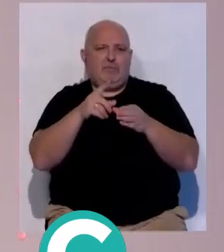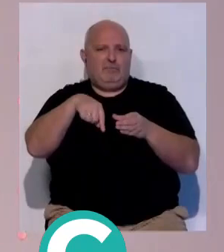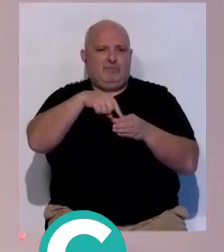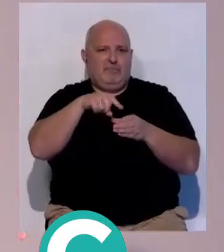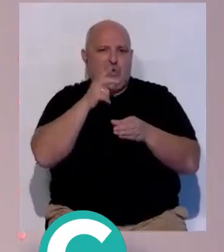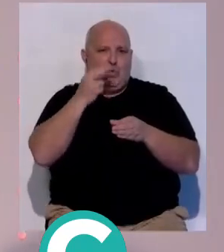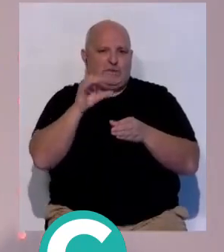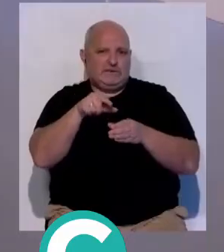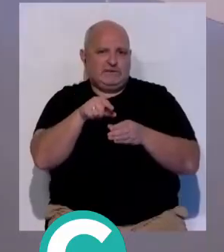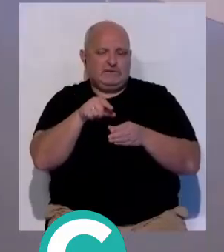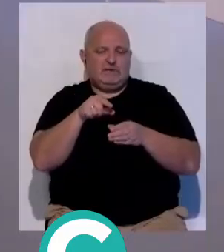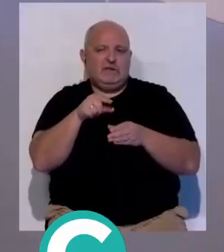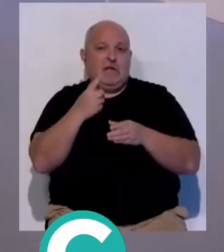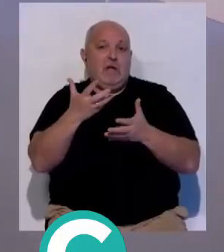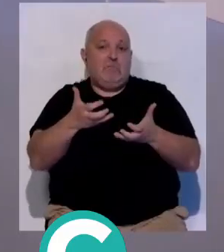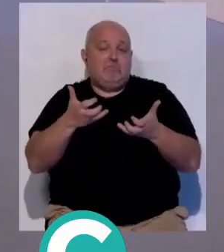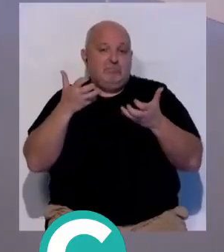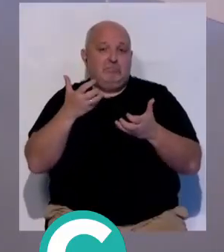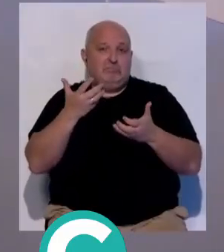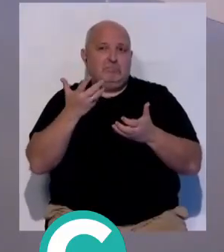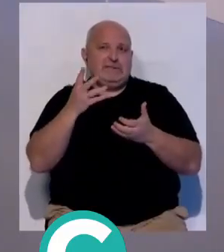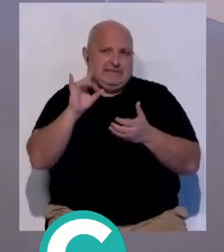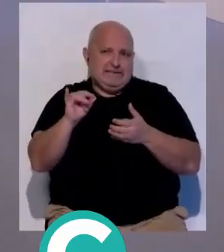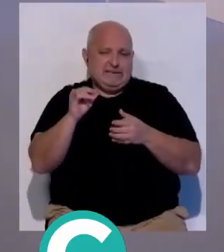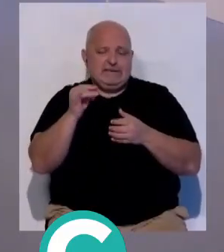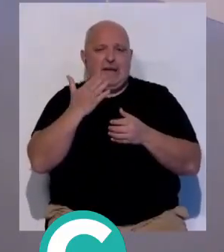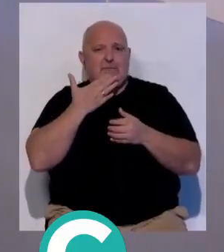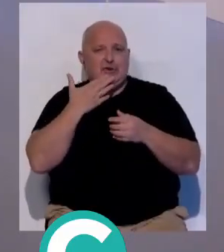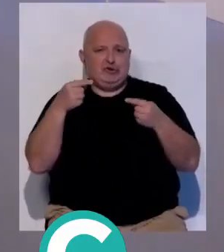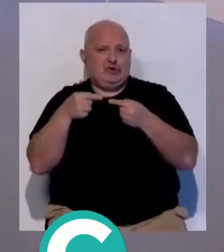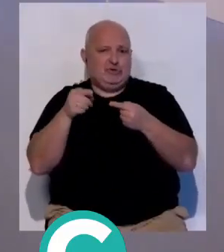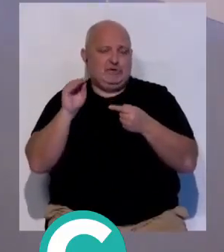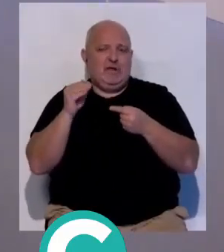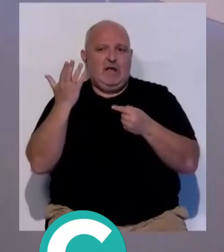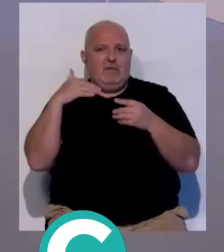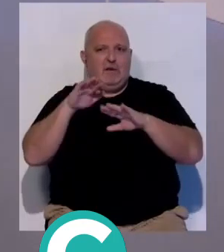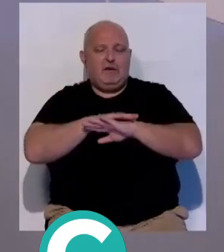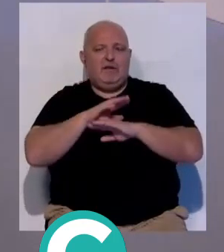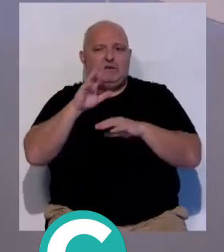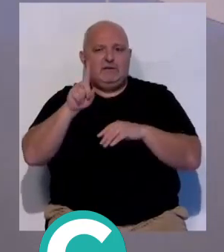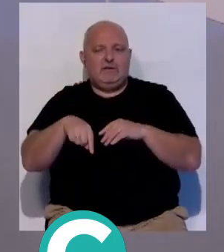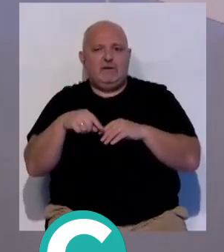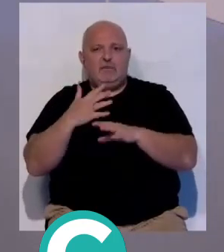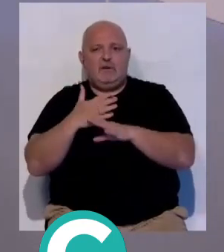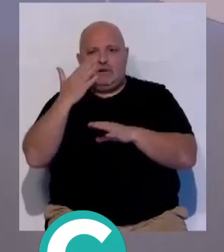haber conseguido una victoria en un partido Eso sí amistoso la noche también estaba jugando Argentina